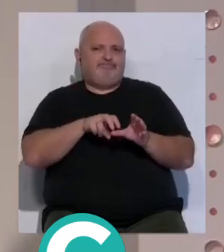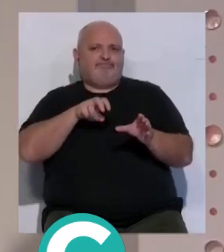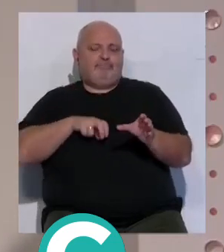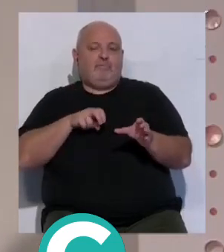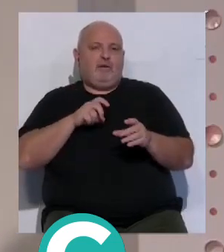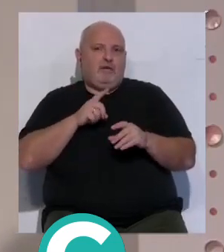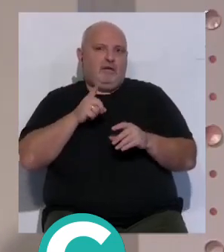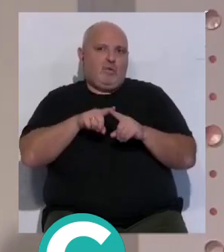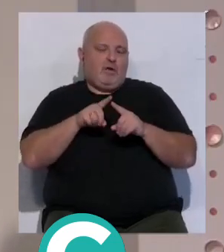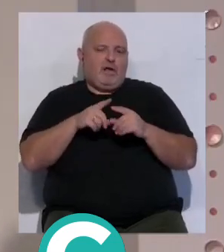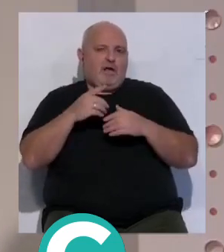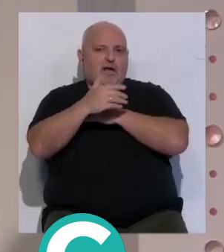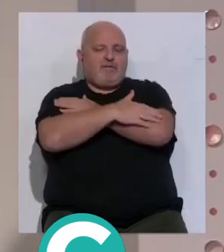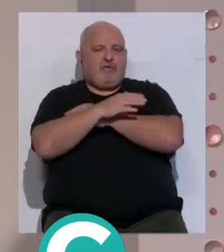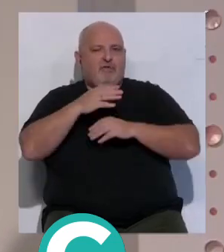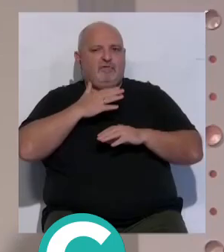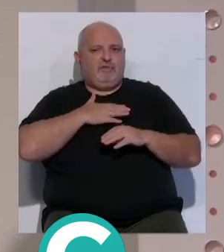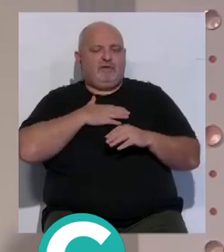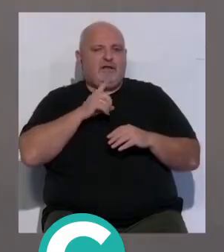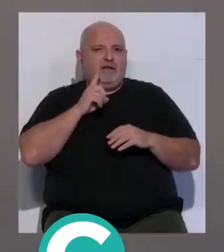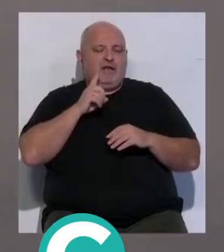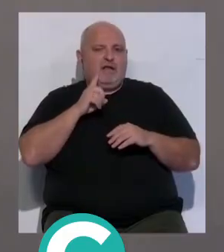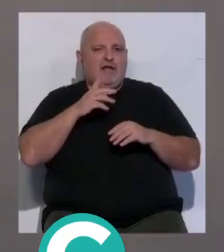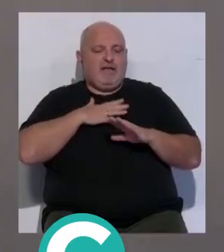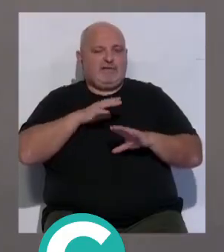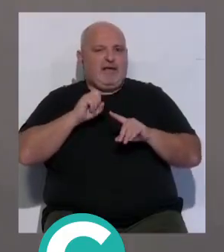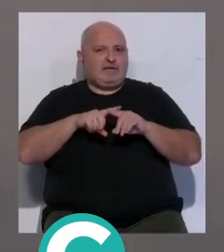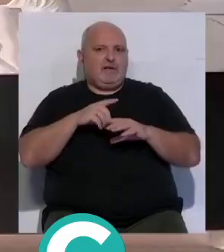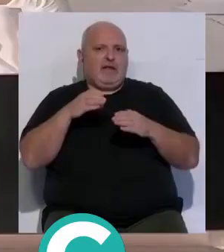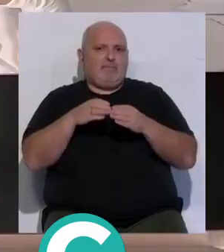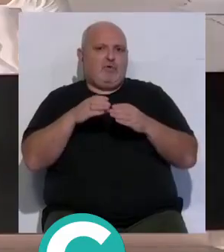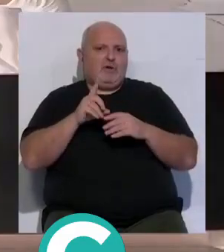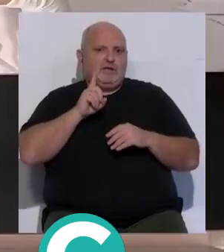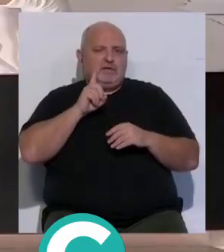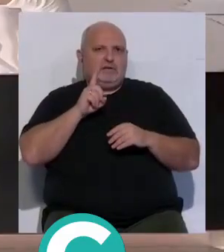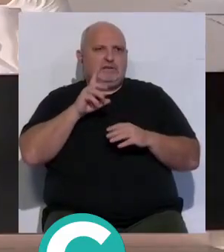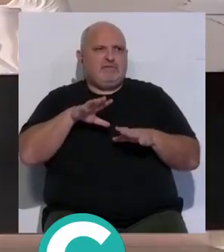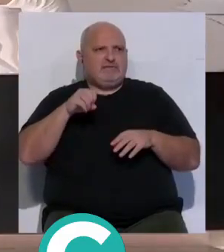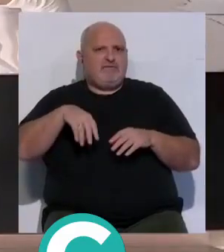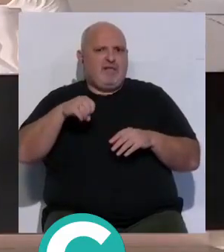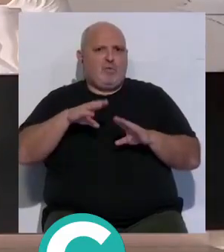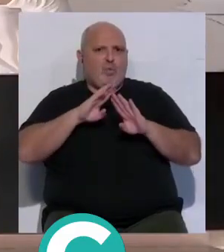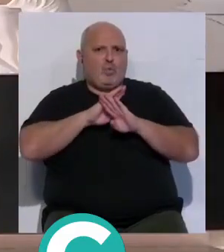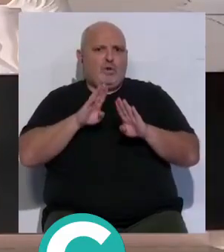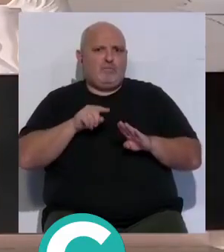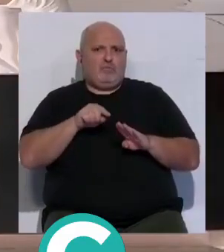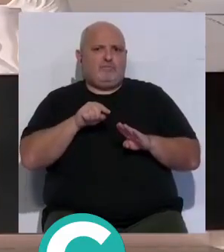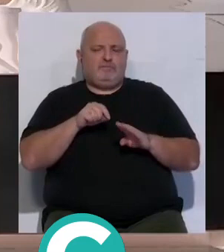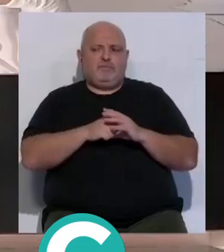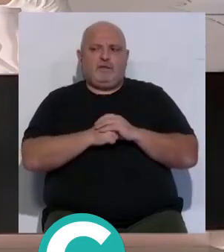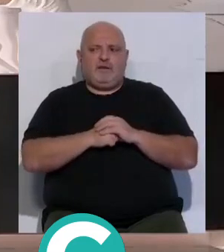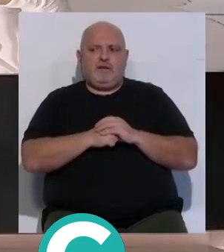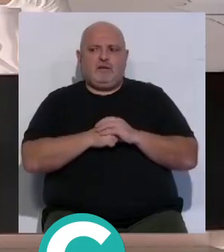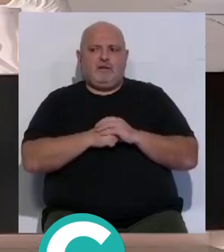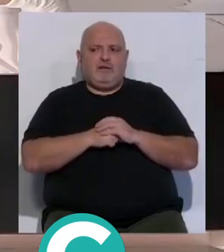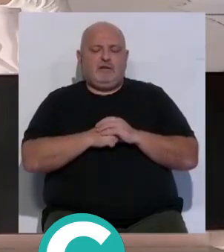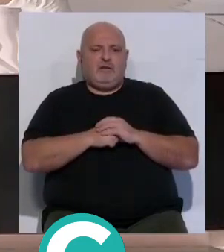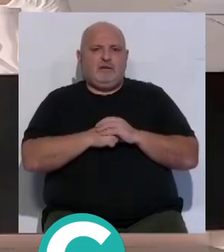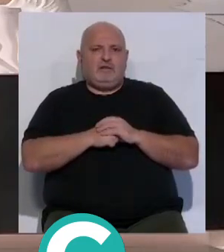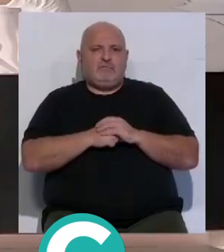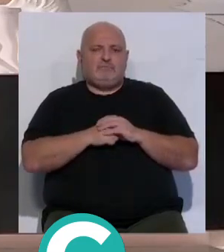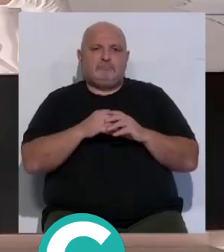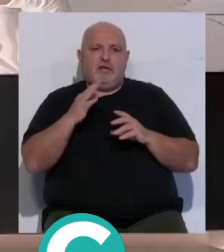aquí Pues un abrazo estaba en el San Fernando por último Pues ahora mismo con Falcón la verdad que